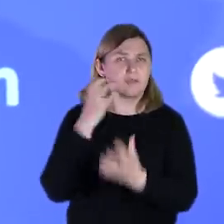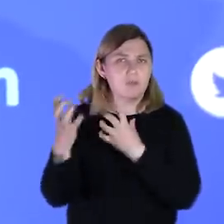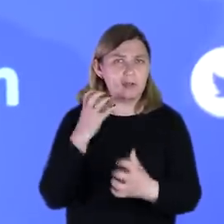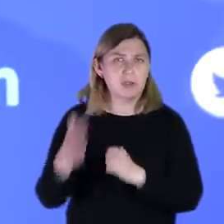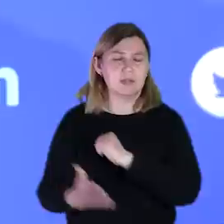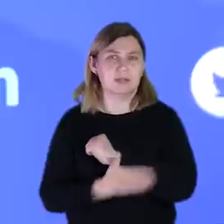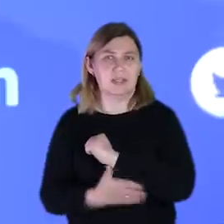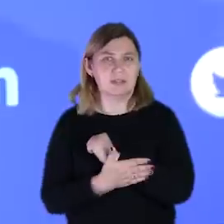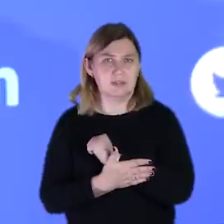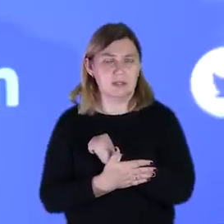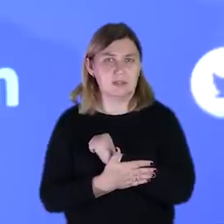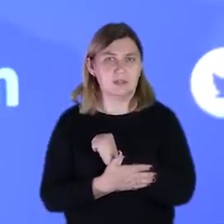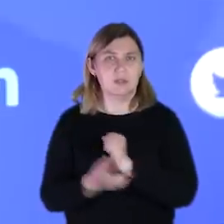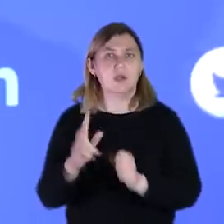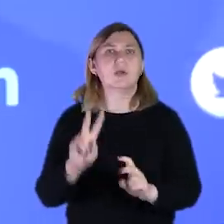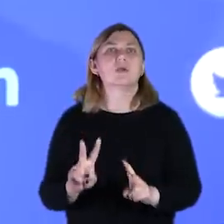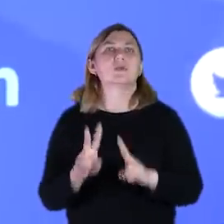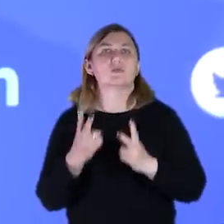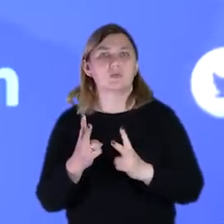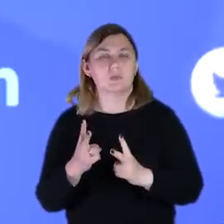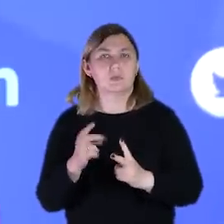zasad wyniesionych po części z